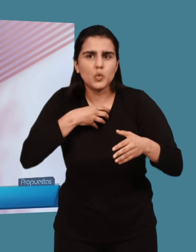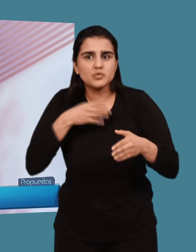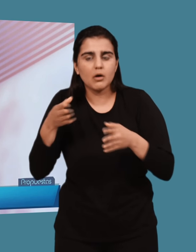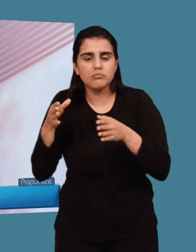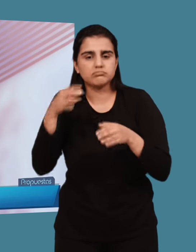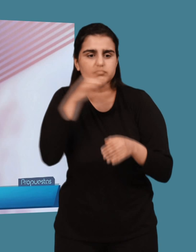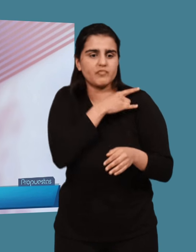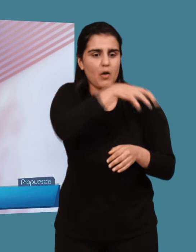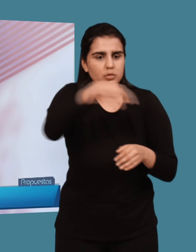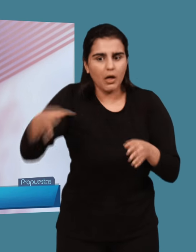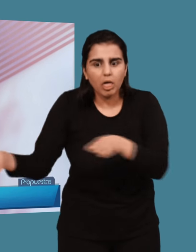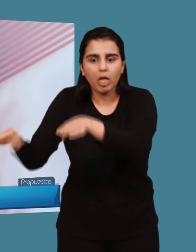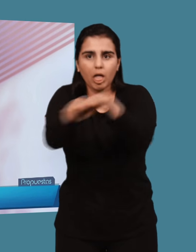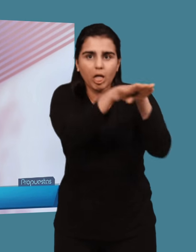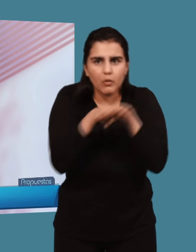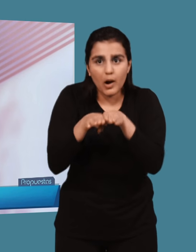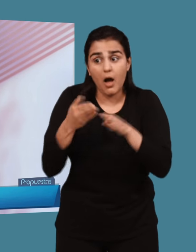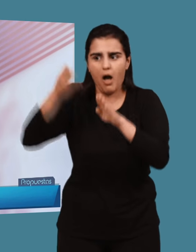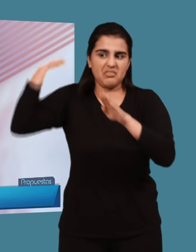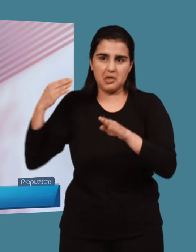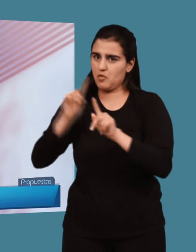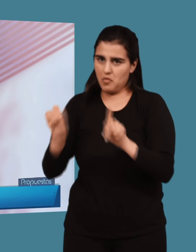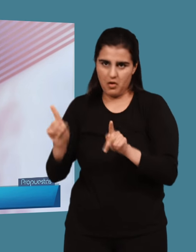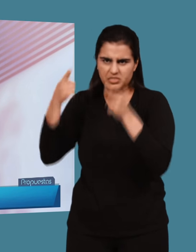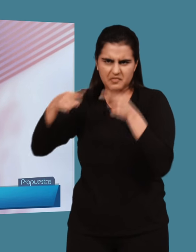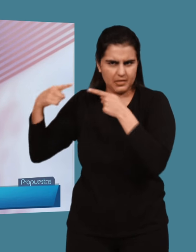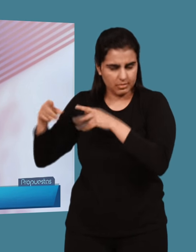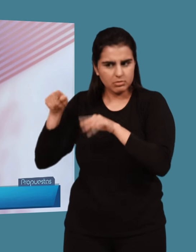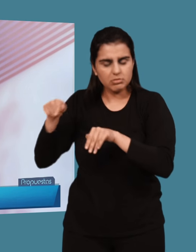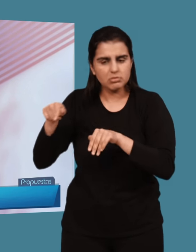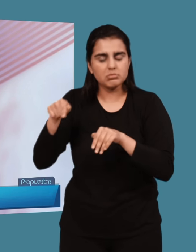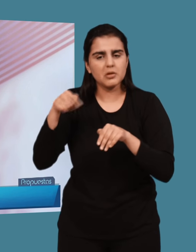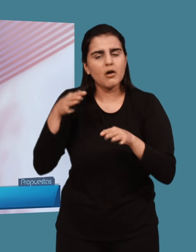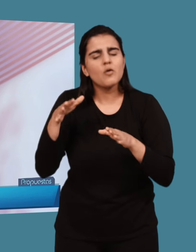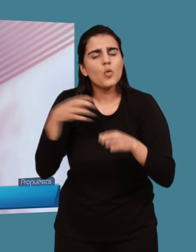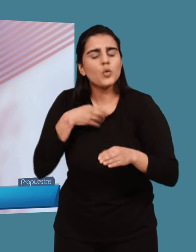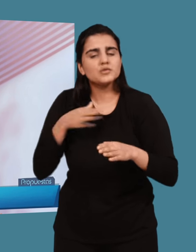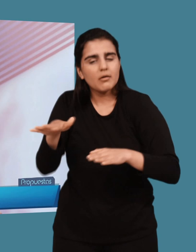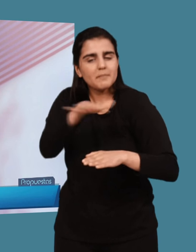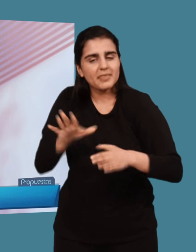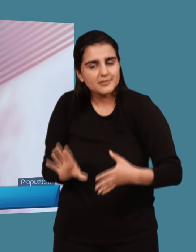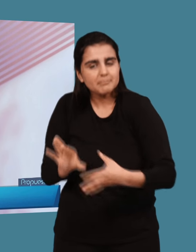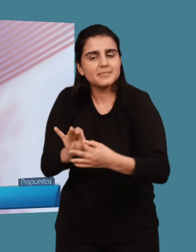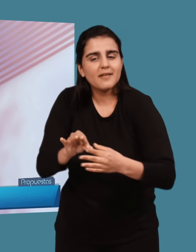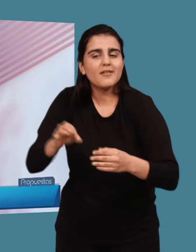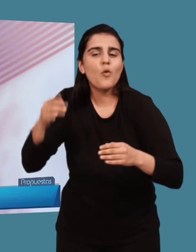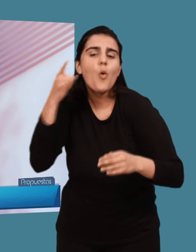un curso que es común a todas la facultades, esto es algo que no ocurría en nuestra Universidad, un curso ambientación a la vida universitaria y así le llamamos